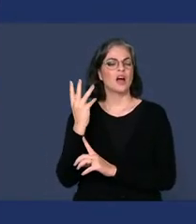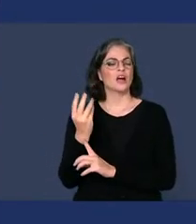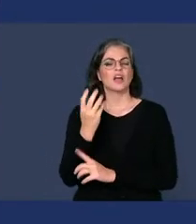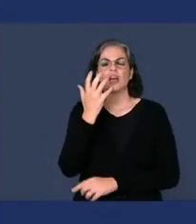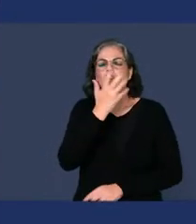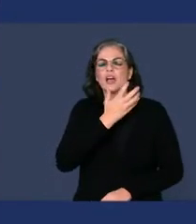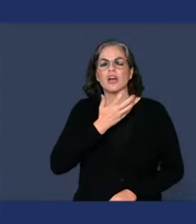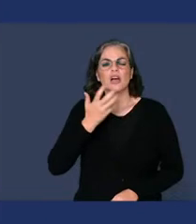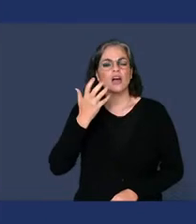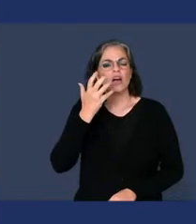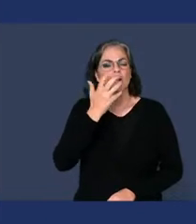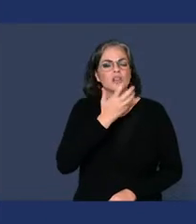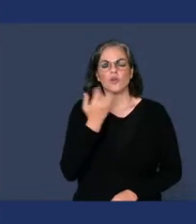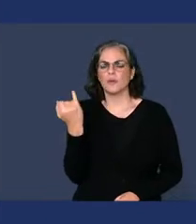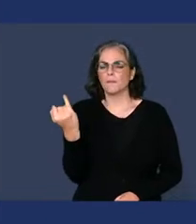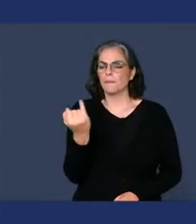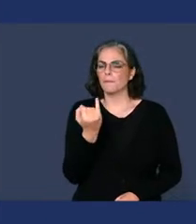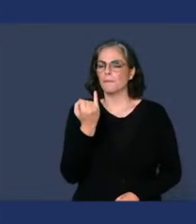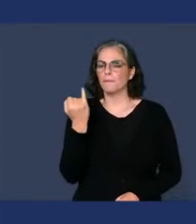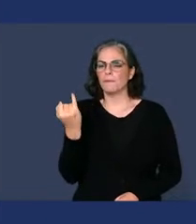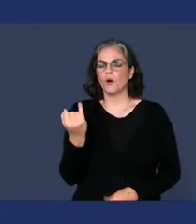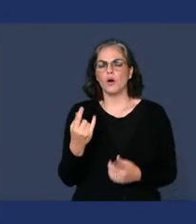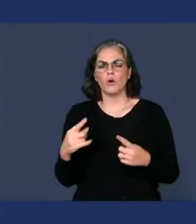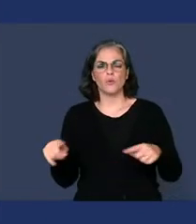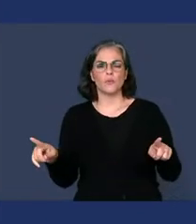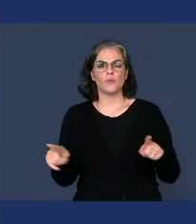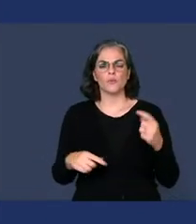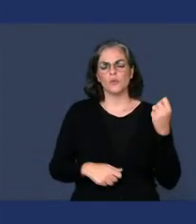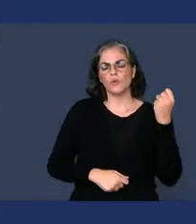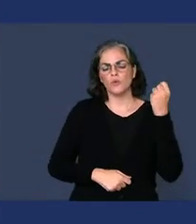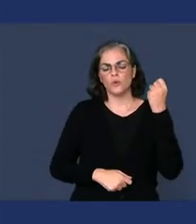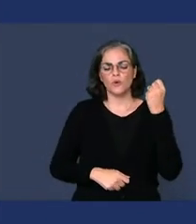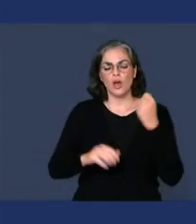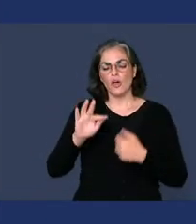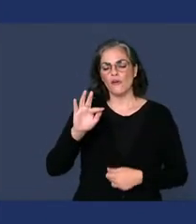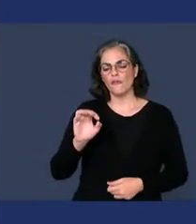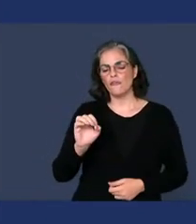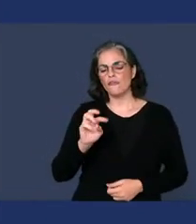SENDO SEPULTADA ARTISTA POPULAR, CANTORA DO FORRÓ, FORRÓESTILIZADO TÃO